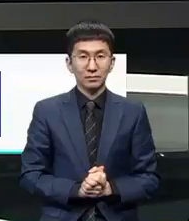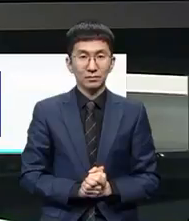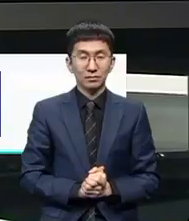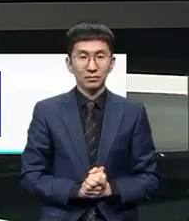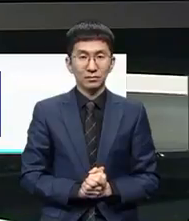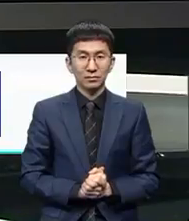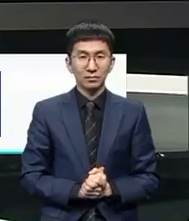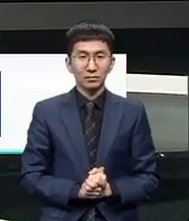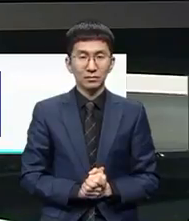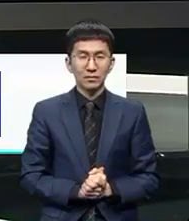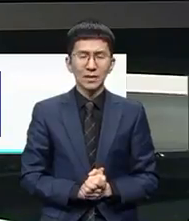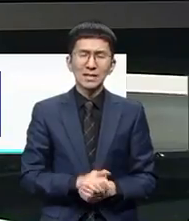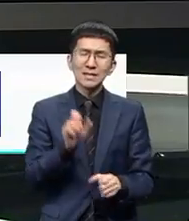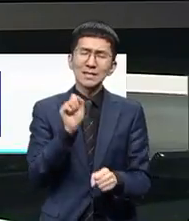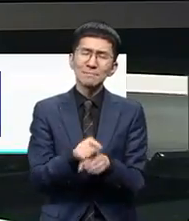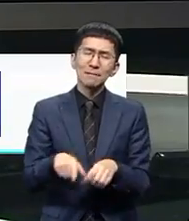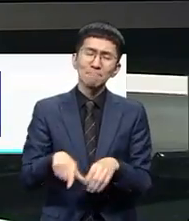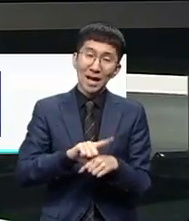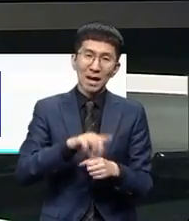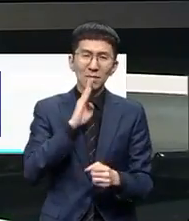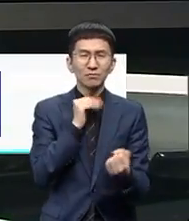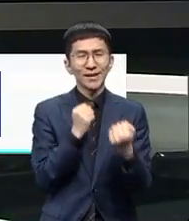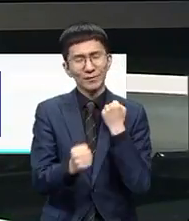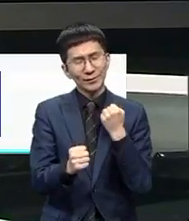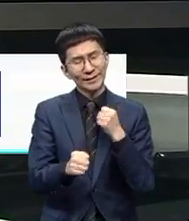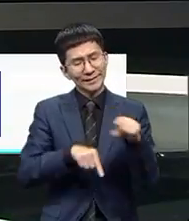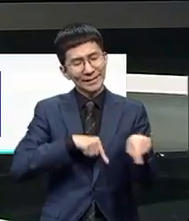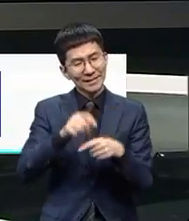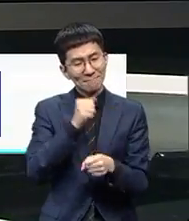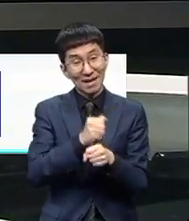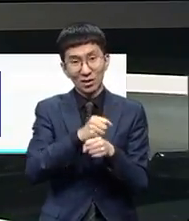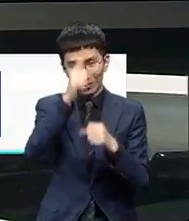(앵커) 정부는 뒤늦게 대책을 내놨습니다. 앞서 보신 것처럼 이렇게 당국에 인가를